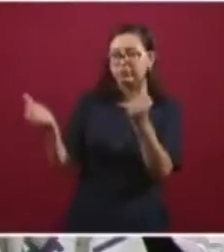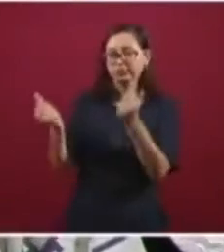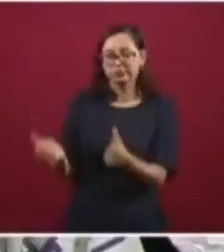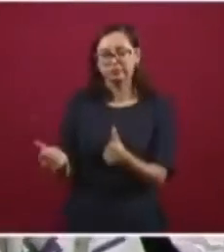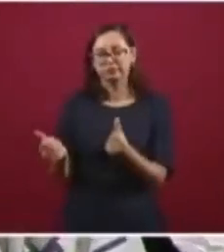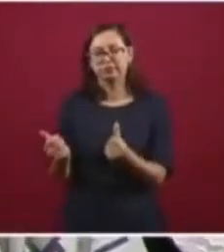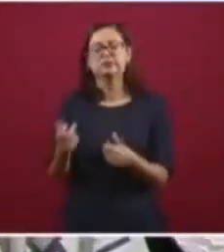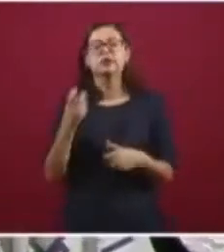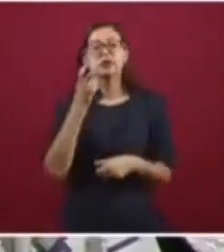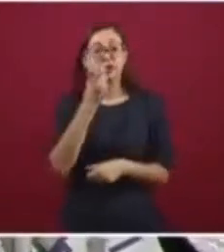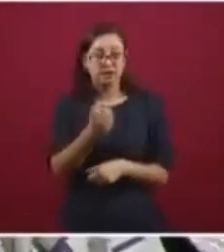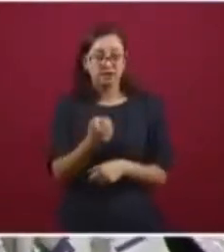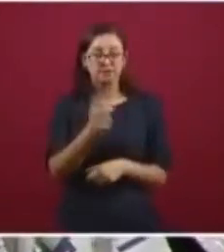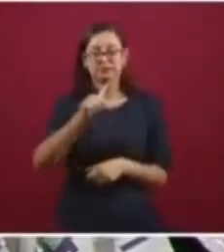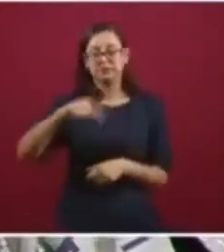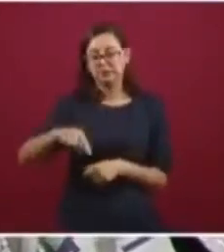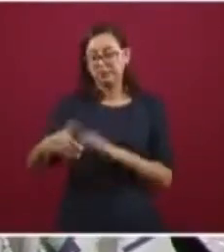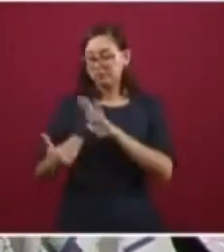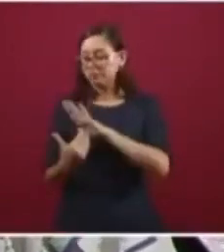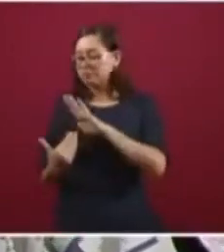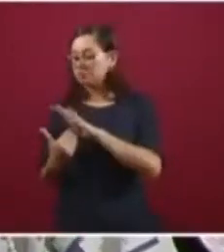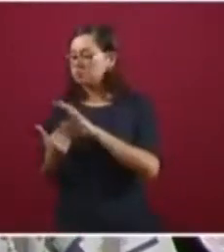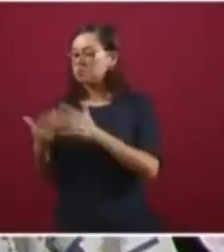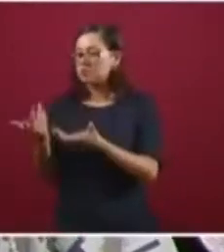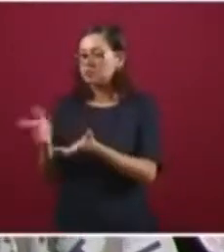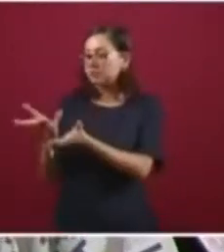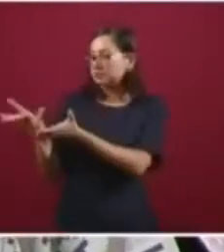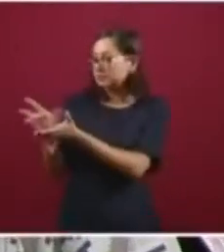a los insumos que se aporten en estas mesas de construcción de la paz.